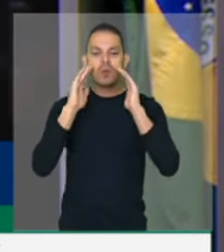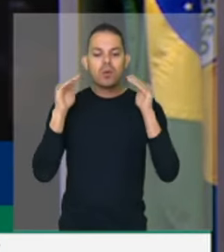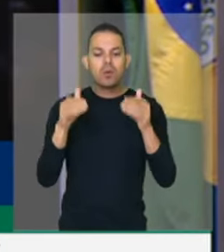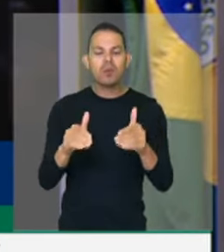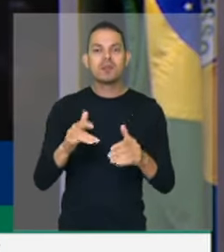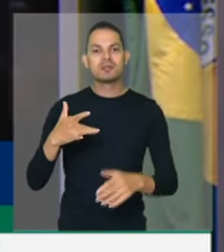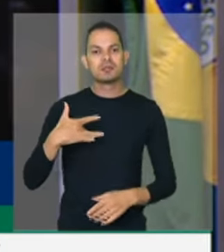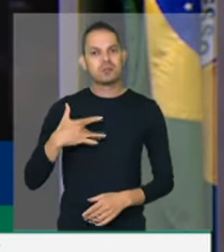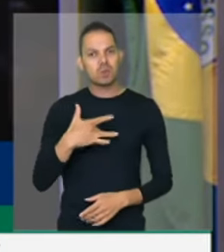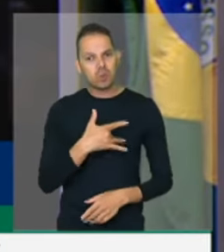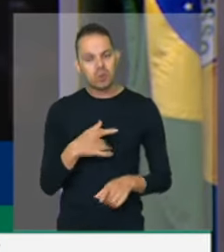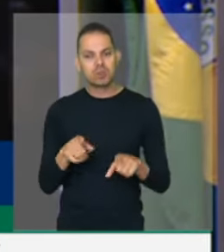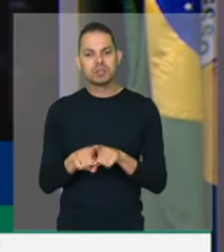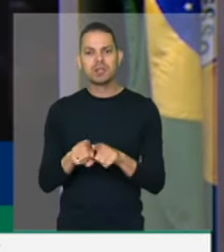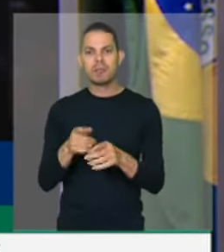MITIGAÇÃO DO SOFRIMENTO DO POVO BRASILEIRO QUE NÃO TEM